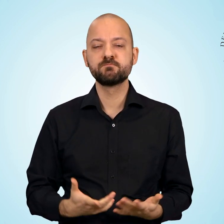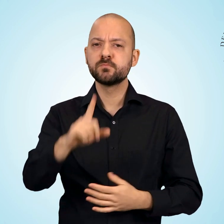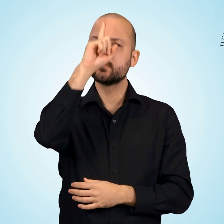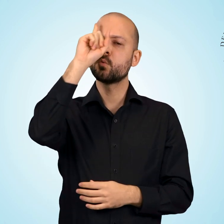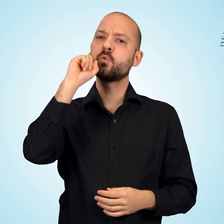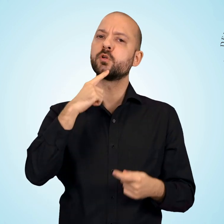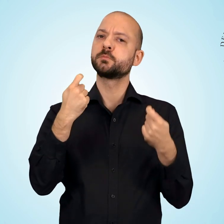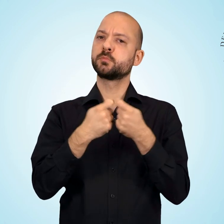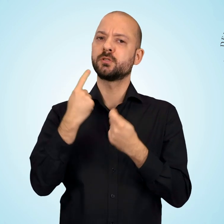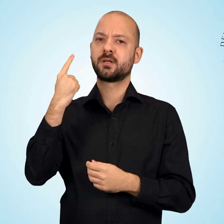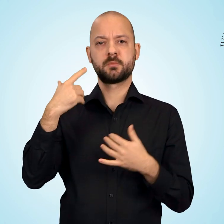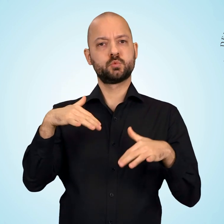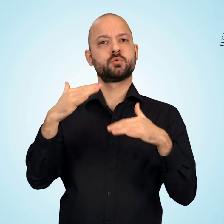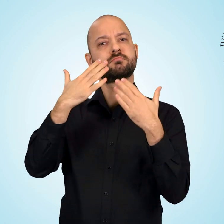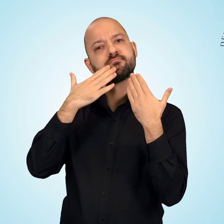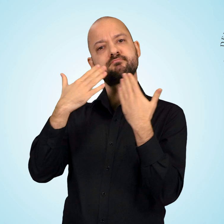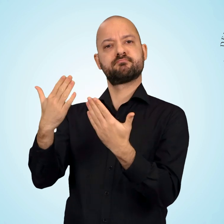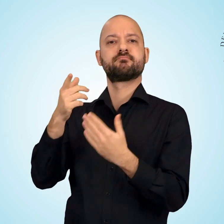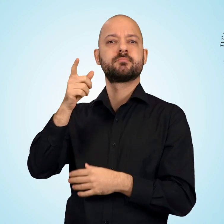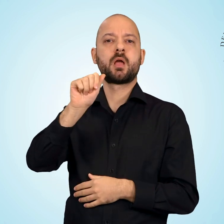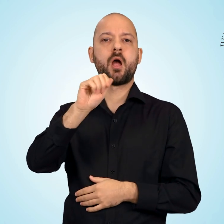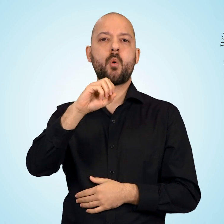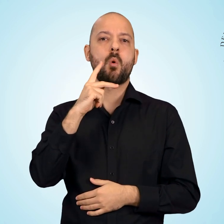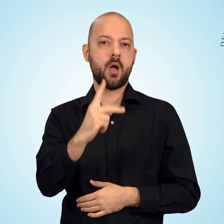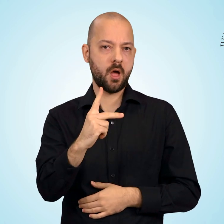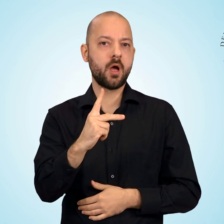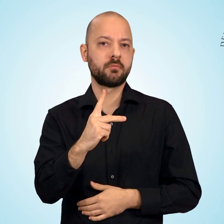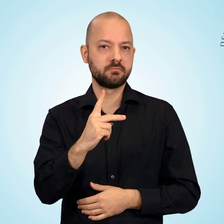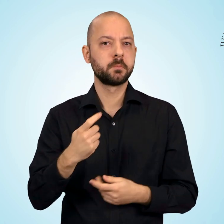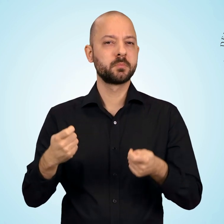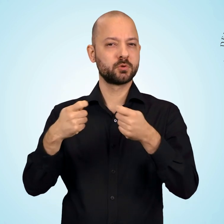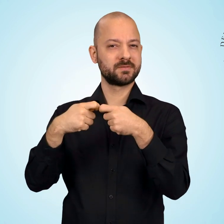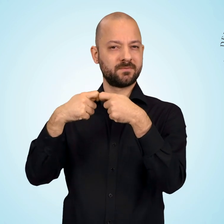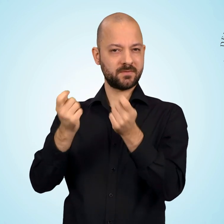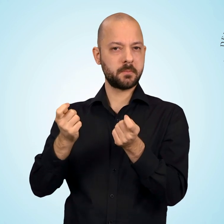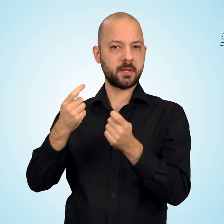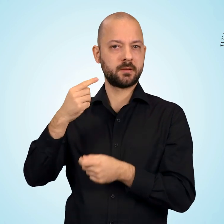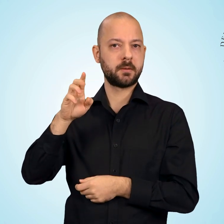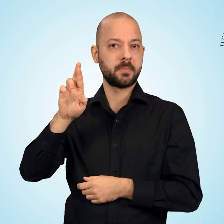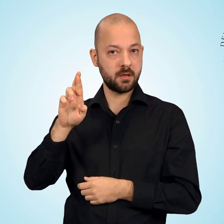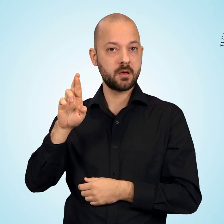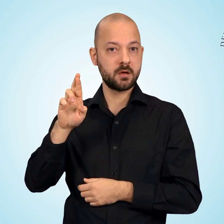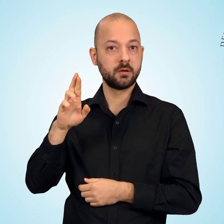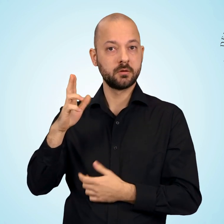Unser besonderer Dank gilt bereits jetzt dem „AOK-Bundesverband GbR“